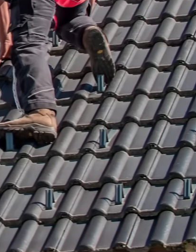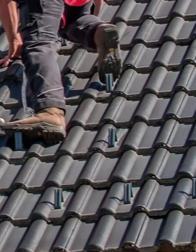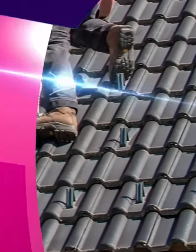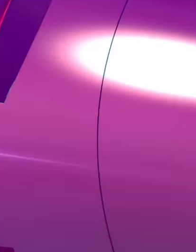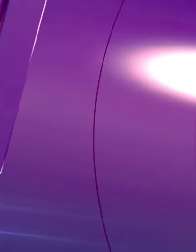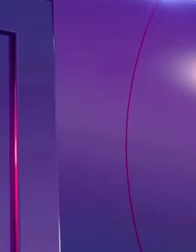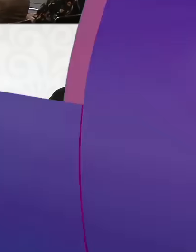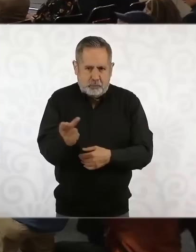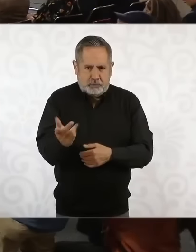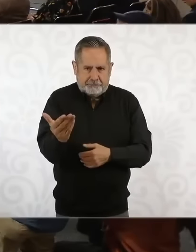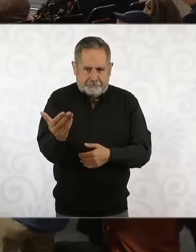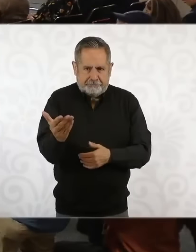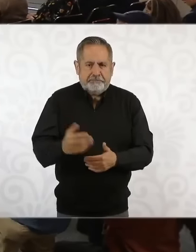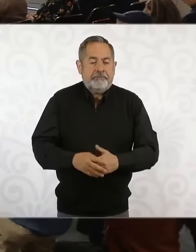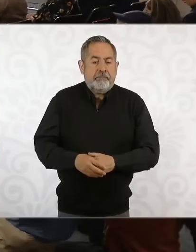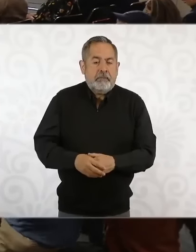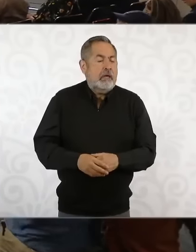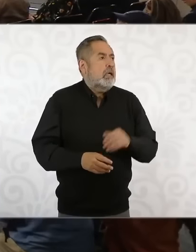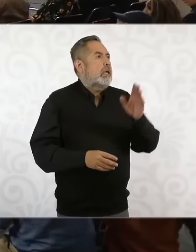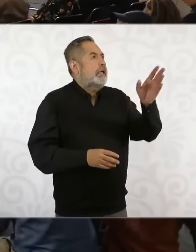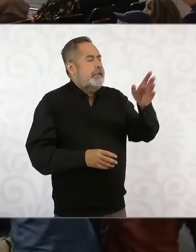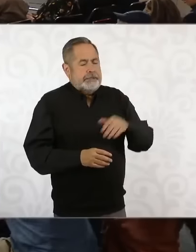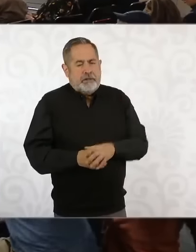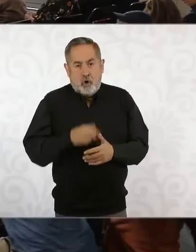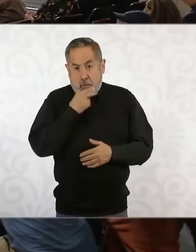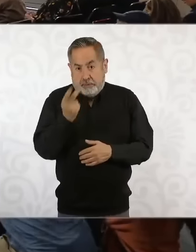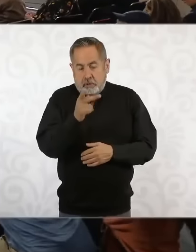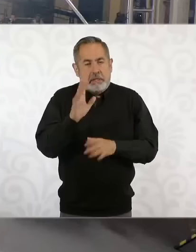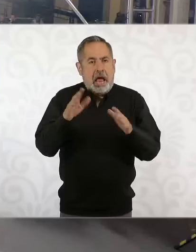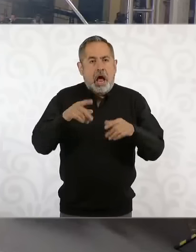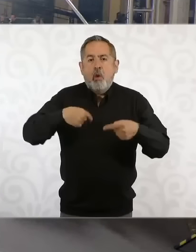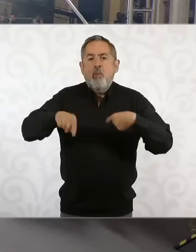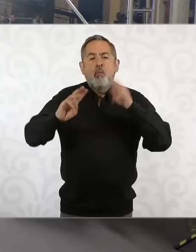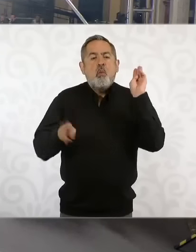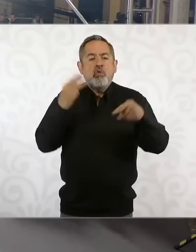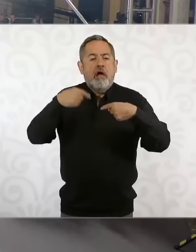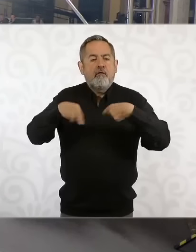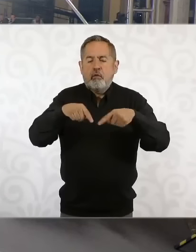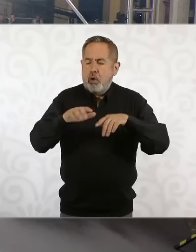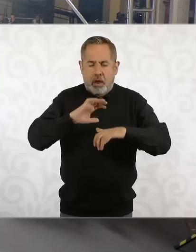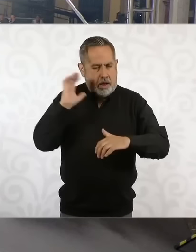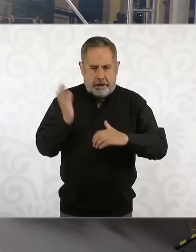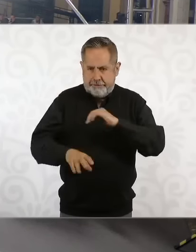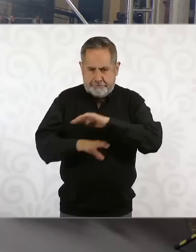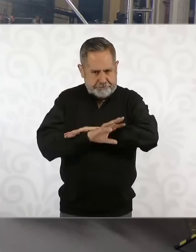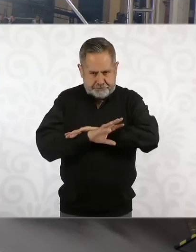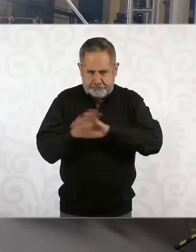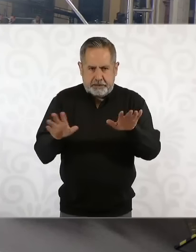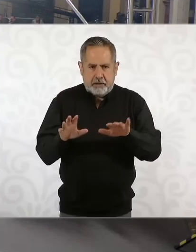[música] Eh, acaba de, bueno, ya finalizó el mundial, ya este se digamos que se vuelve a la normalidad,